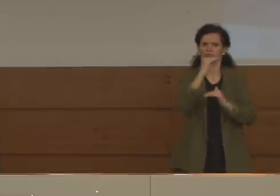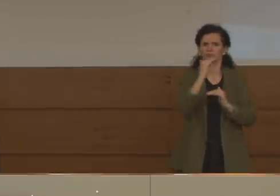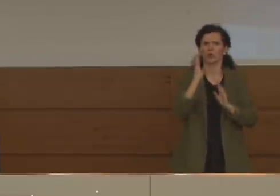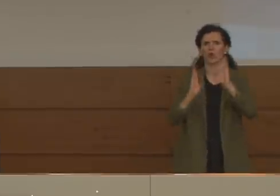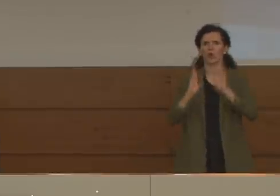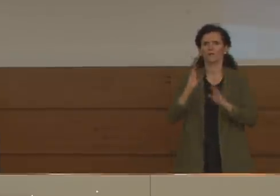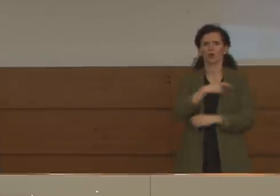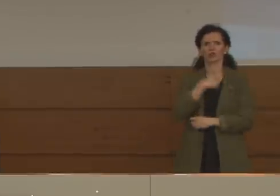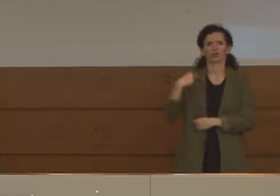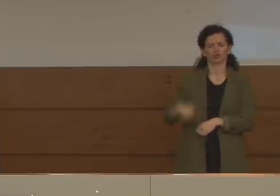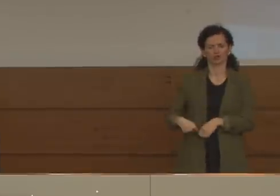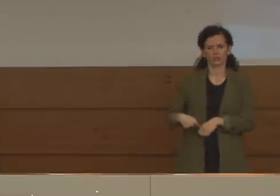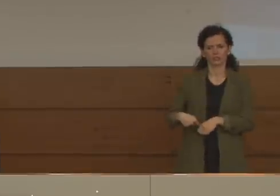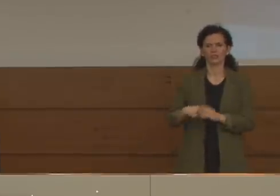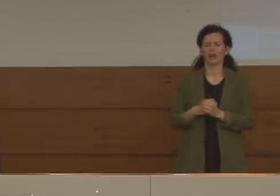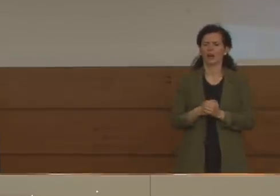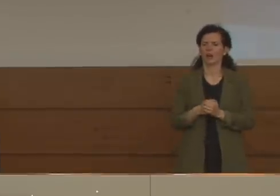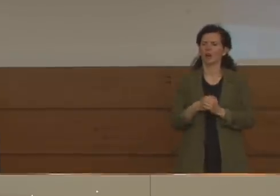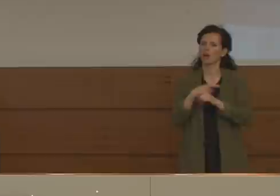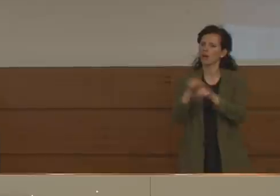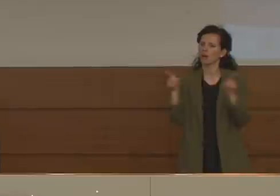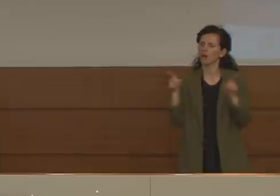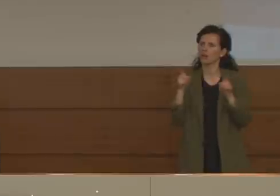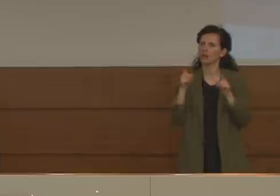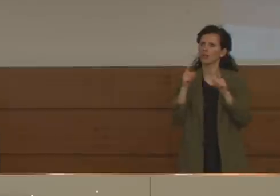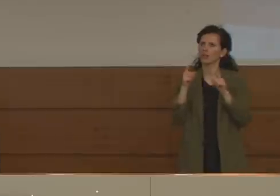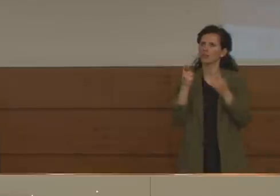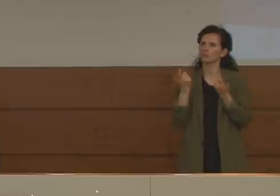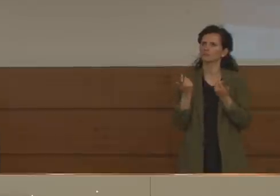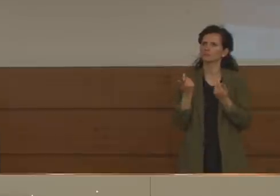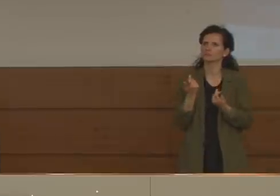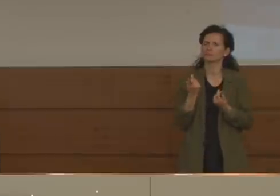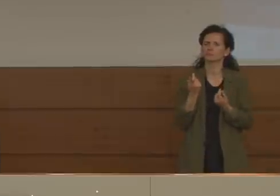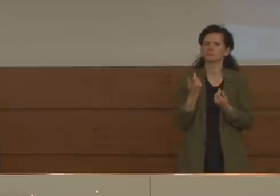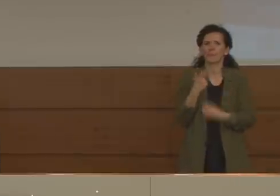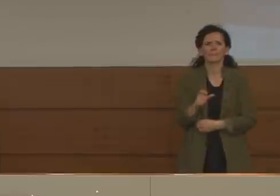un'idea del perché questo avvenga? Ci sono... evidentemente c'è stata una